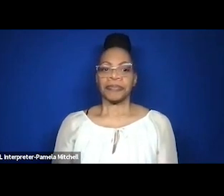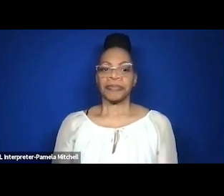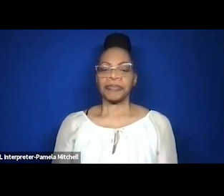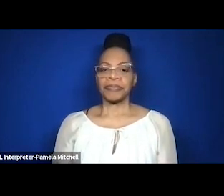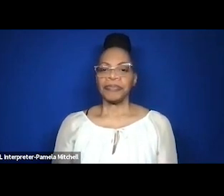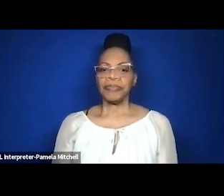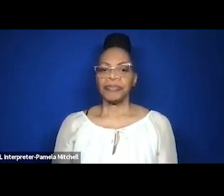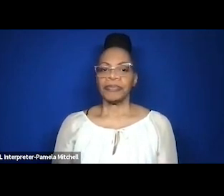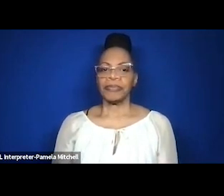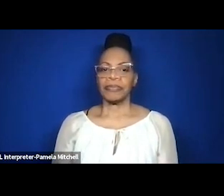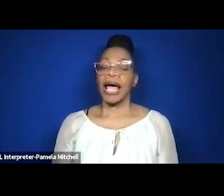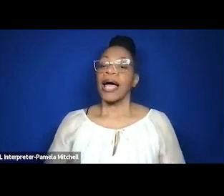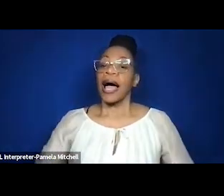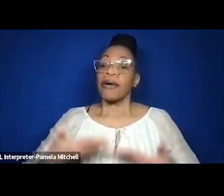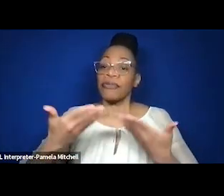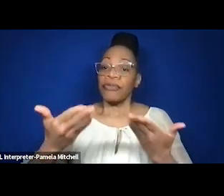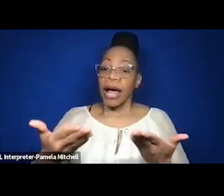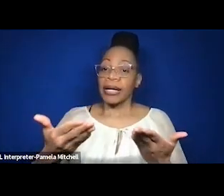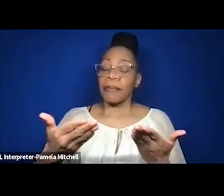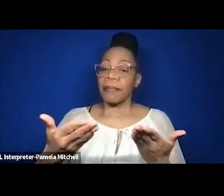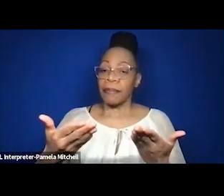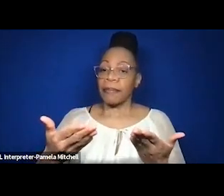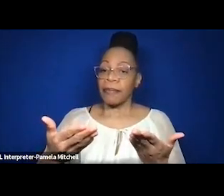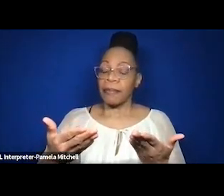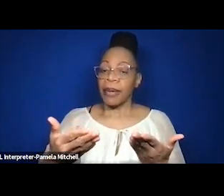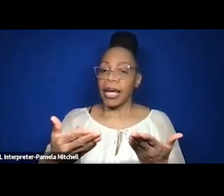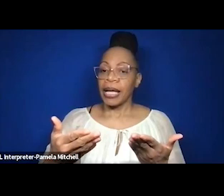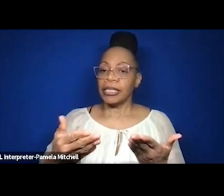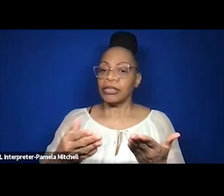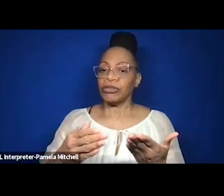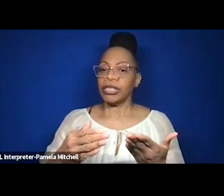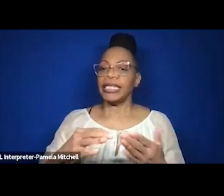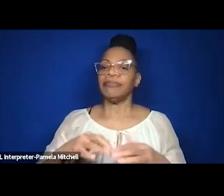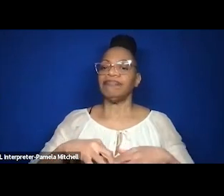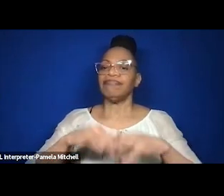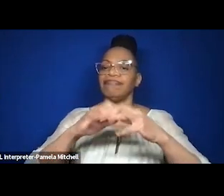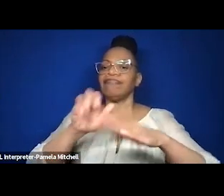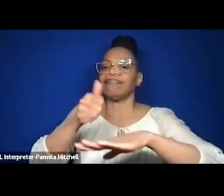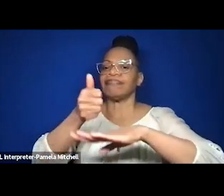Recomiendo desarrollar esa relación con las oficinas locales de la SSA como se mencionó anteriormente